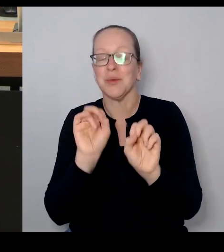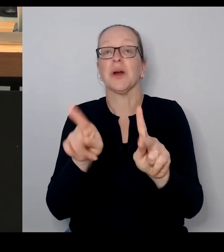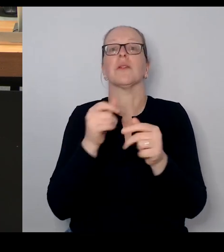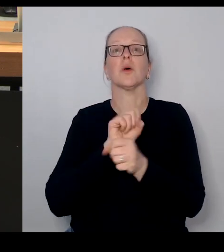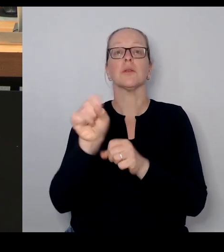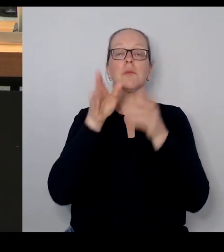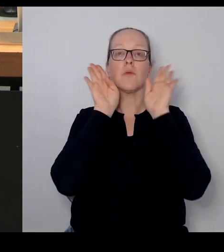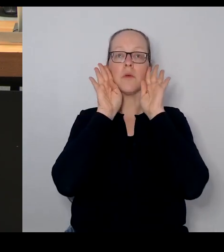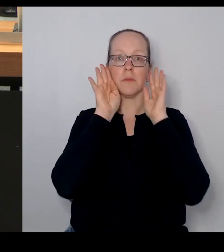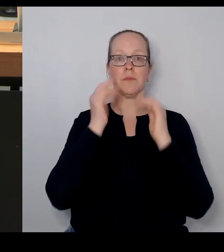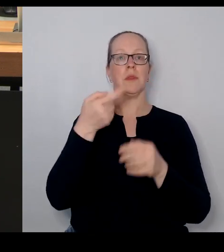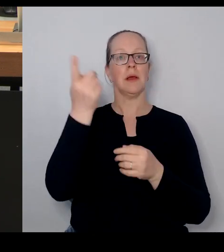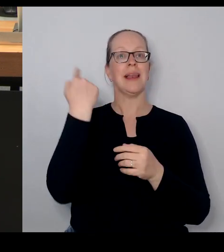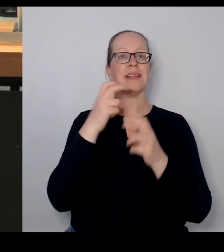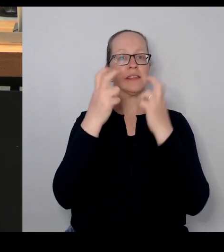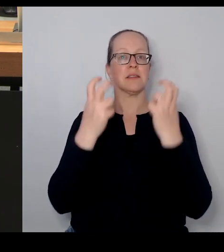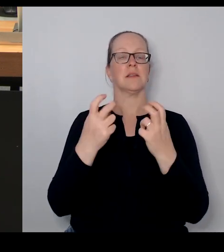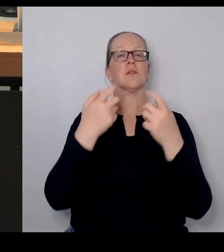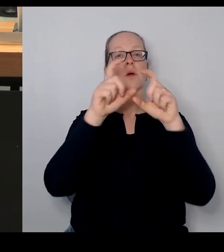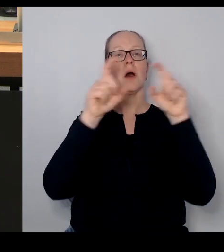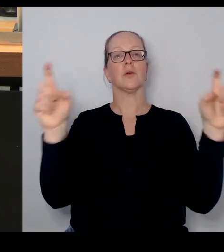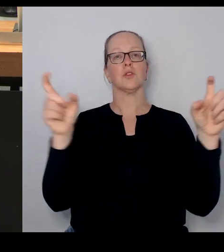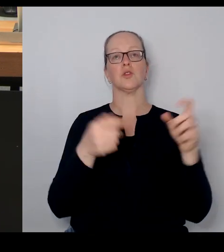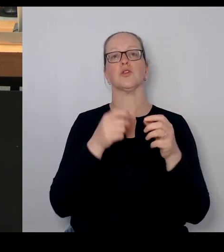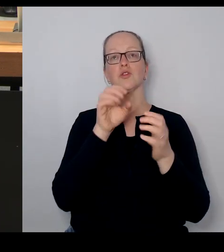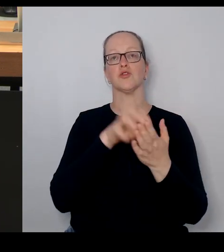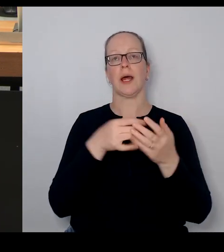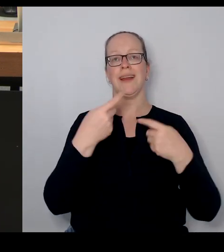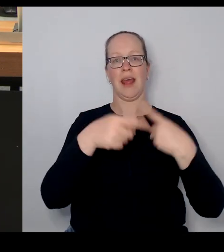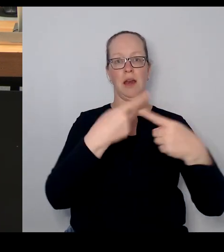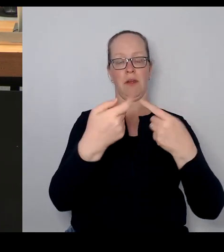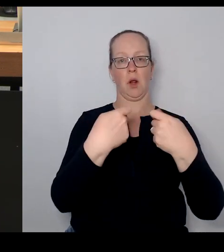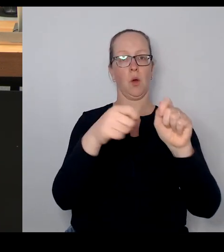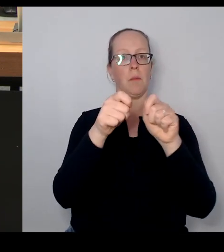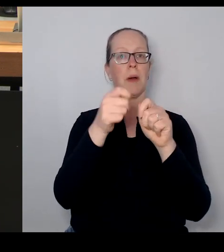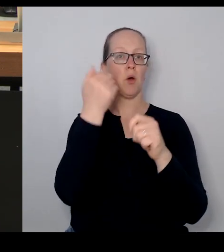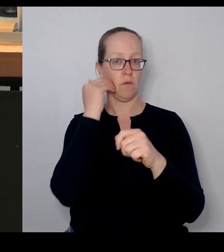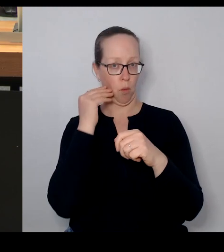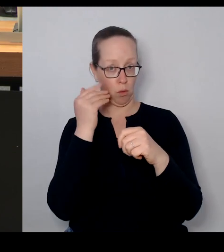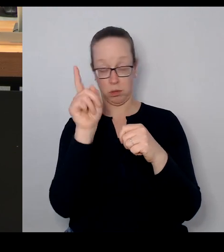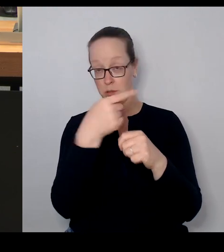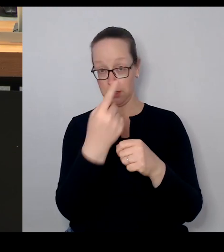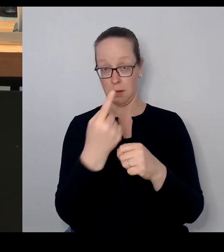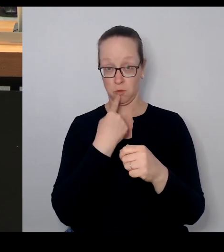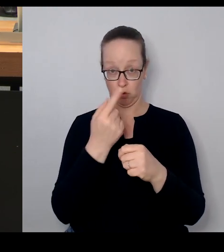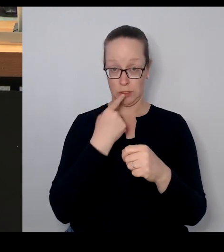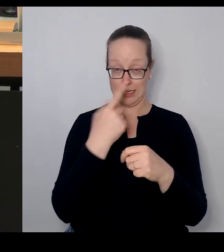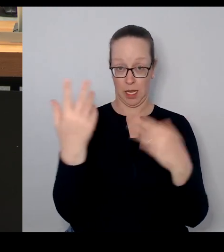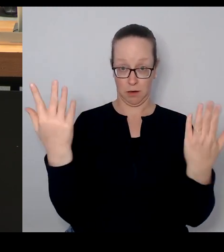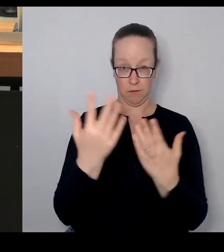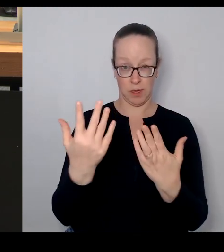mich schon noch mal eine neue Qualität auch in der Auseinandersetzung mit der AfD gewesen ist. Und mit ein Grund,